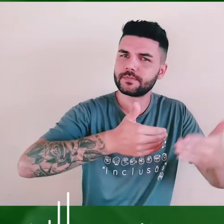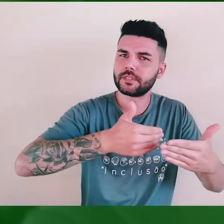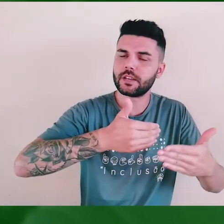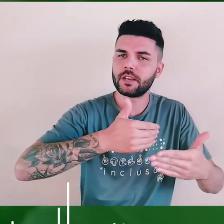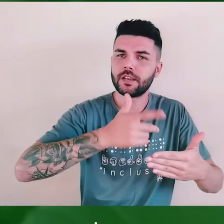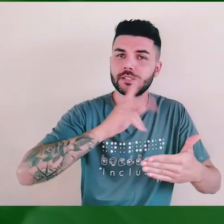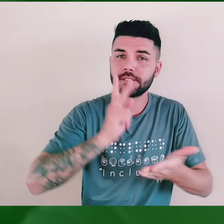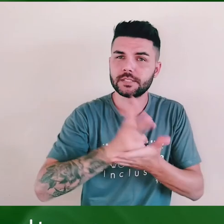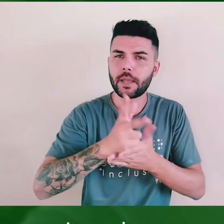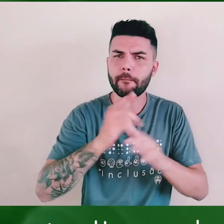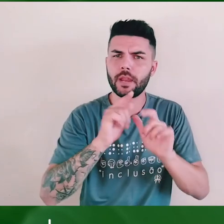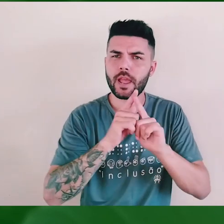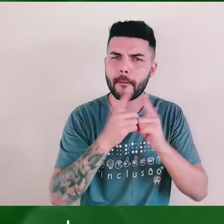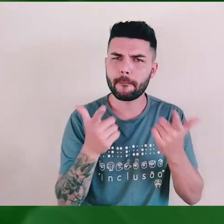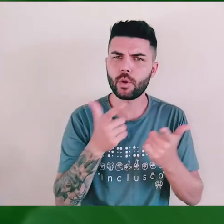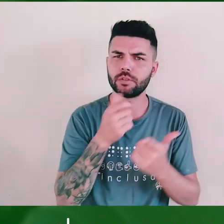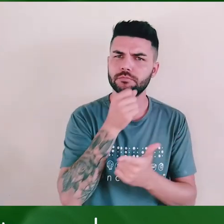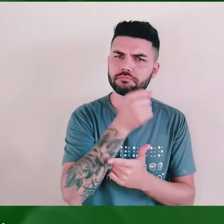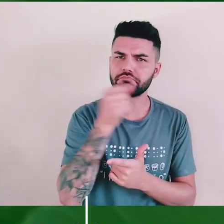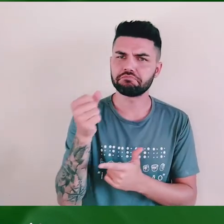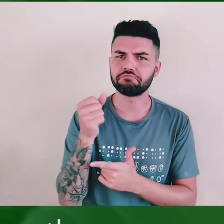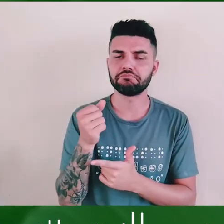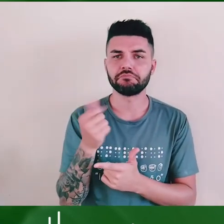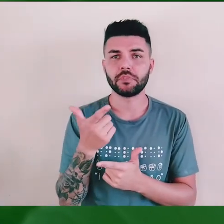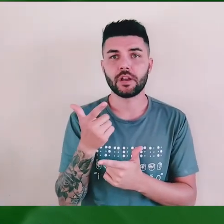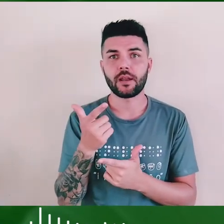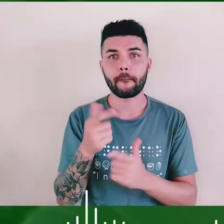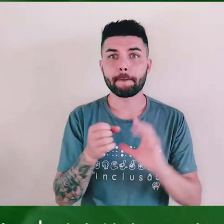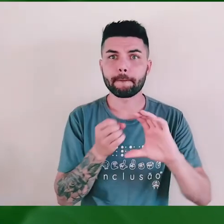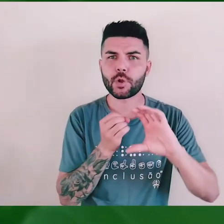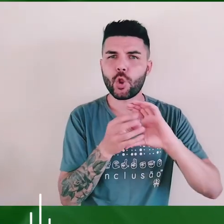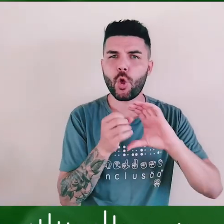Globo Esporte de São Paulo e quando eu fiz "meu Deus do céu Globo Esporte de São Paulo",